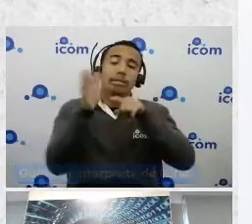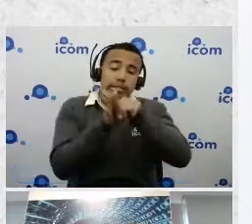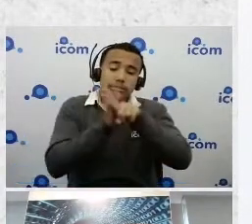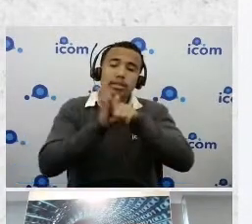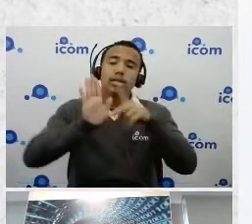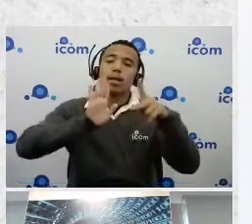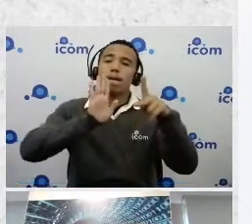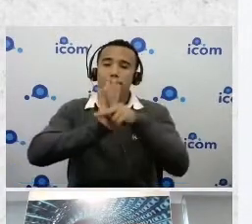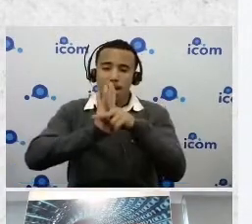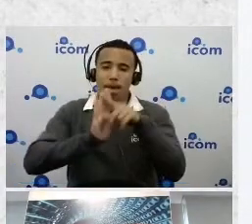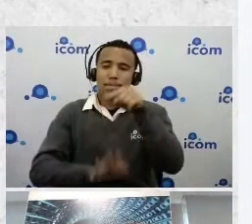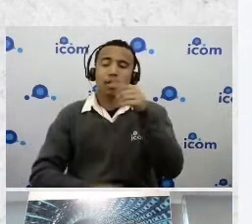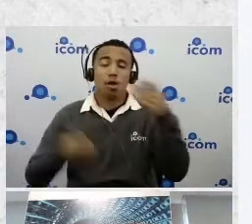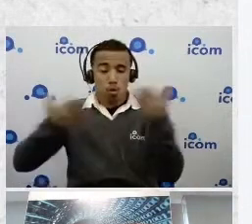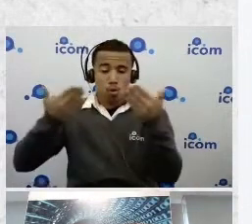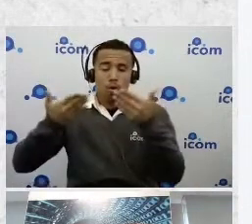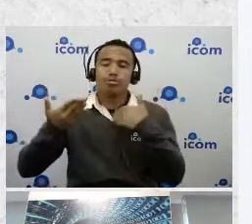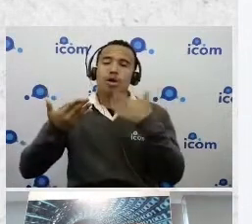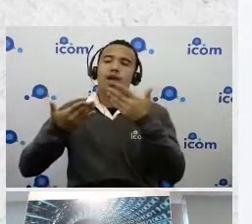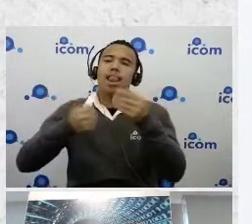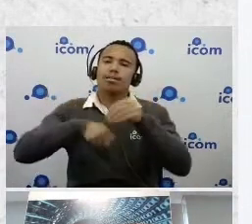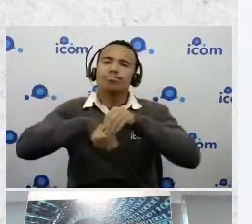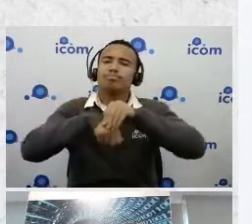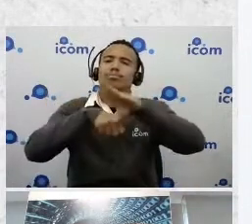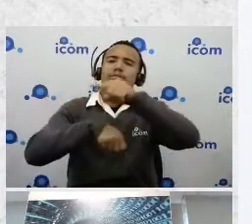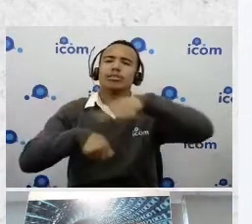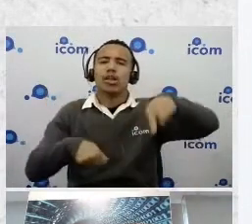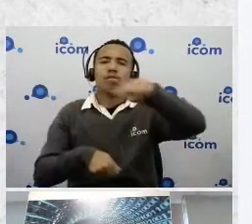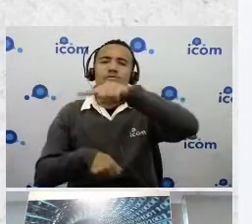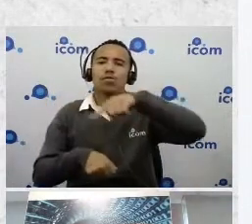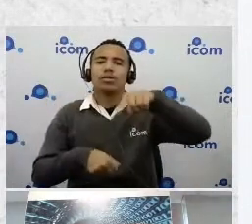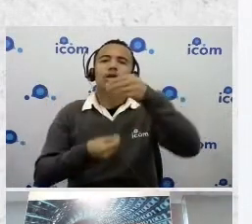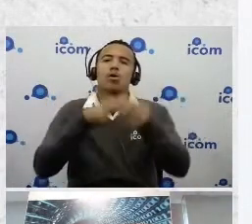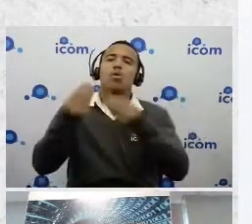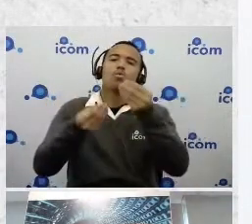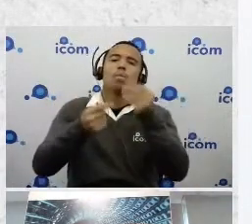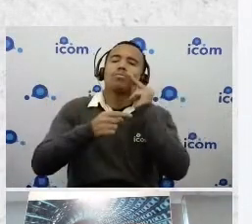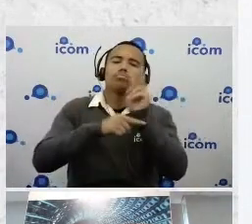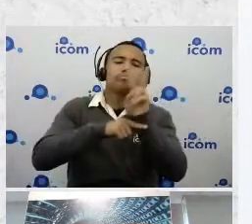Dinâmico, e hoje eu quero compartilhar com vocês o monitoramento online de vibração